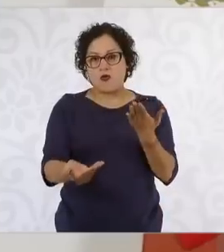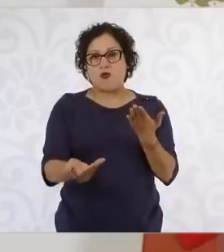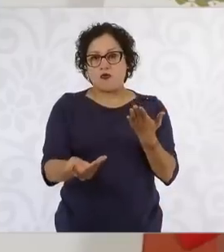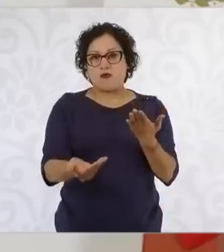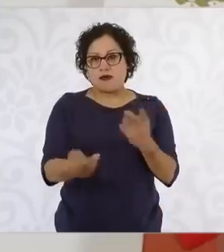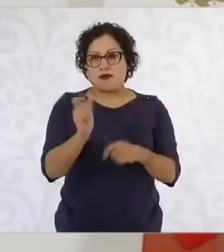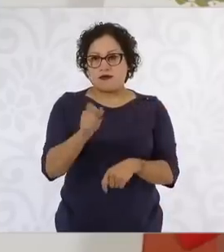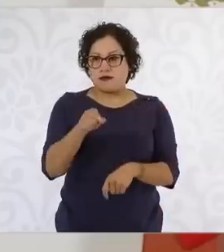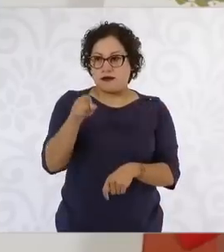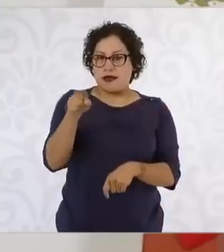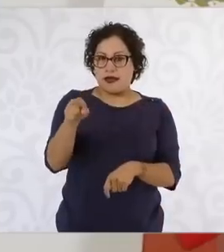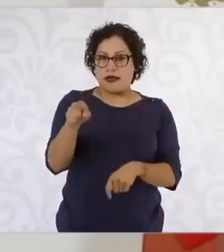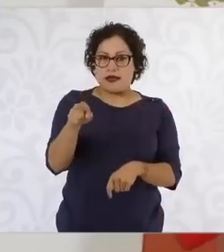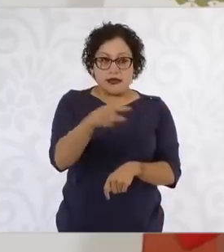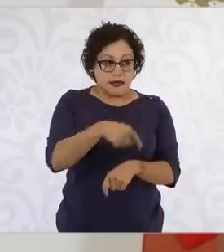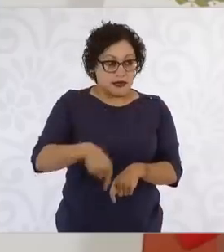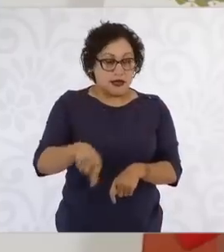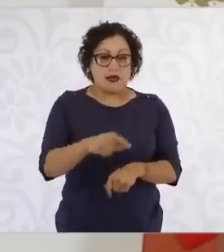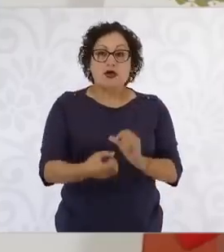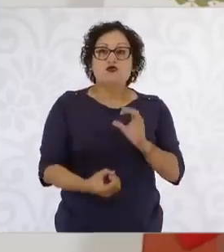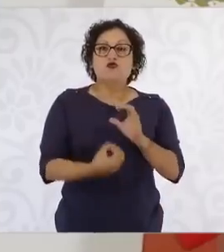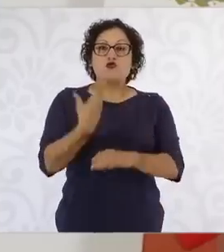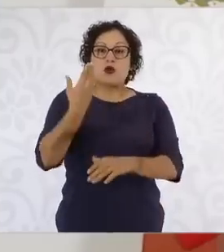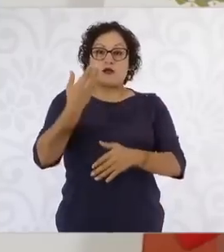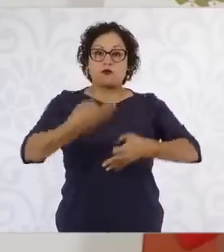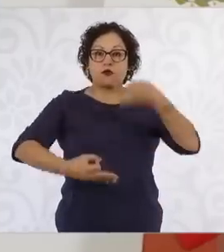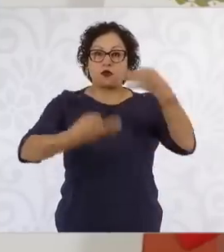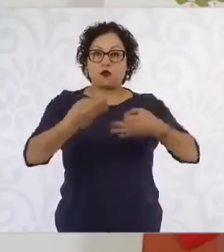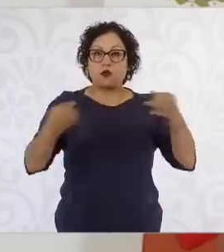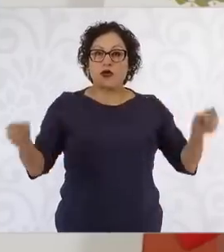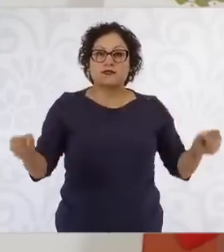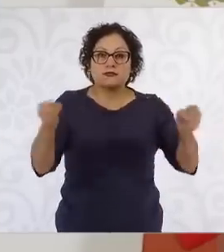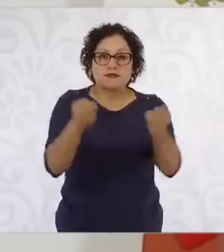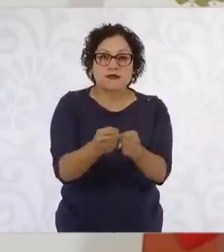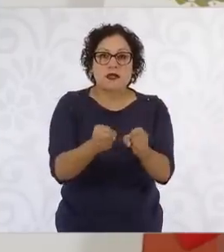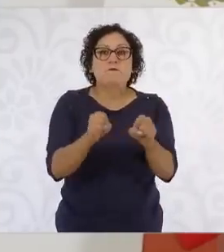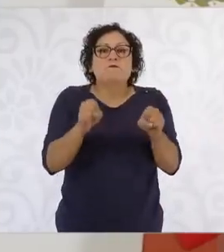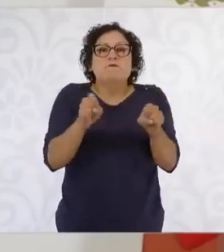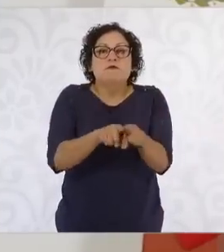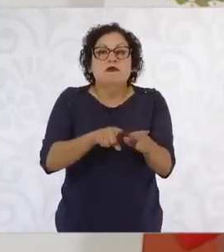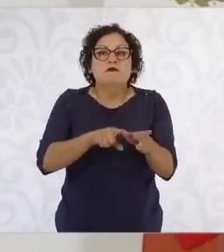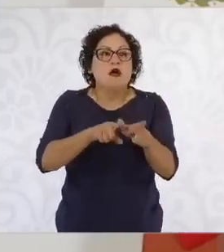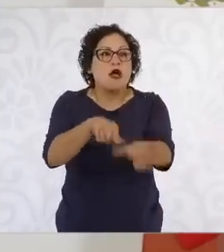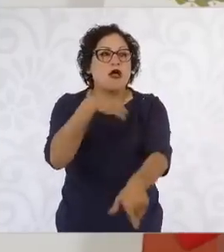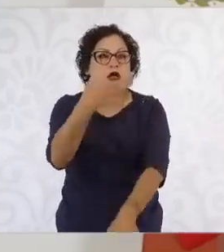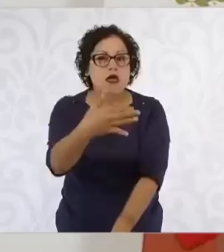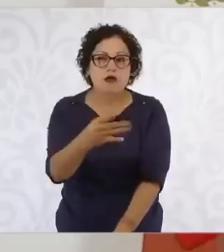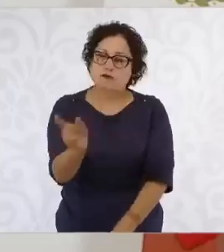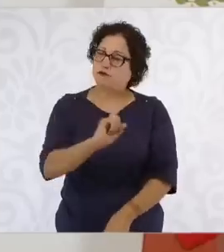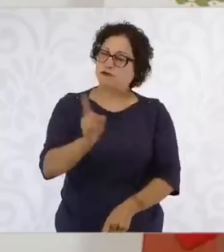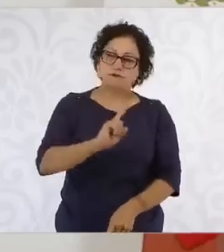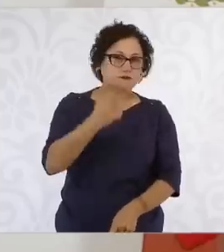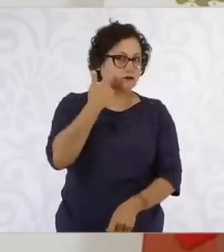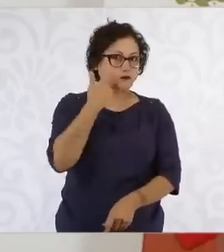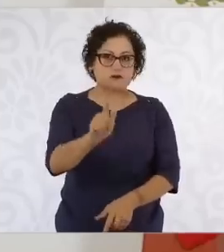este nuevo organismo y por eso tiene que tener reglas de actuación Pero tiene que poner orden